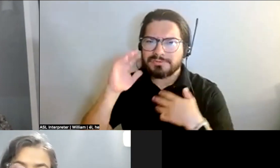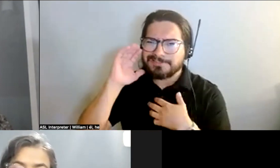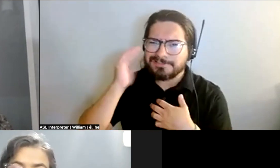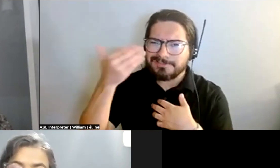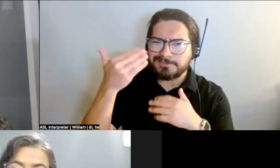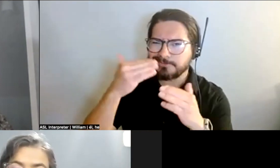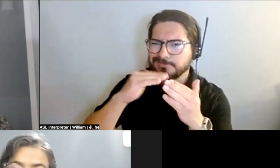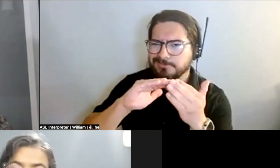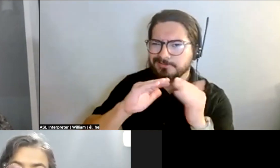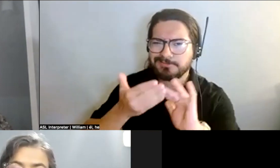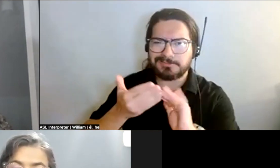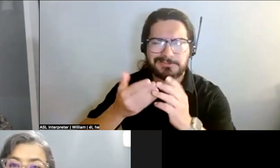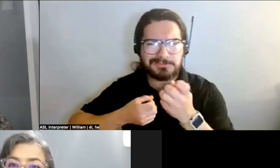las esquinas, su amenaza.